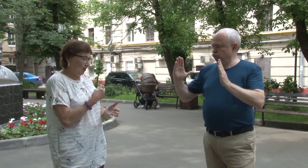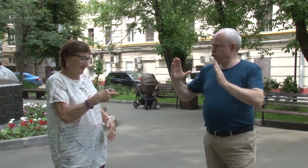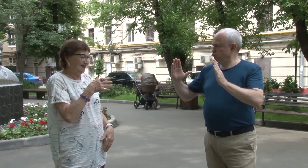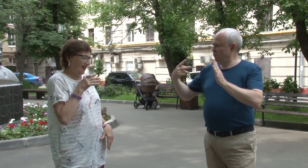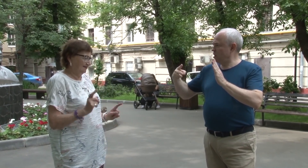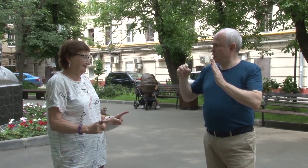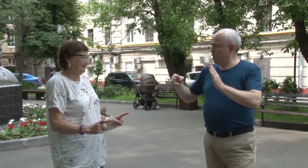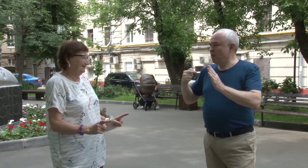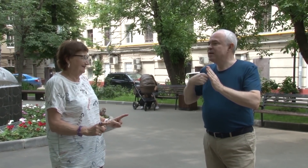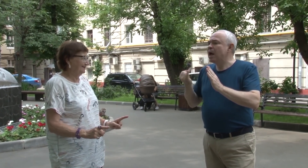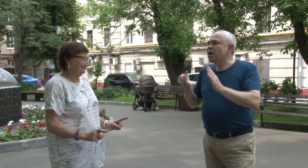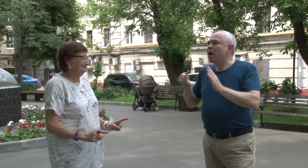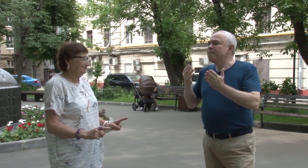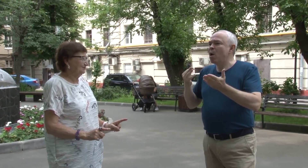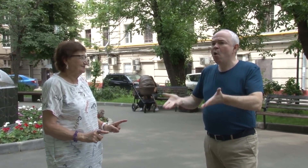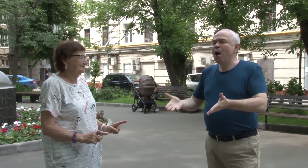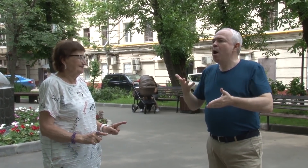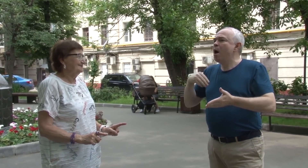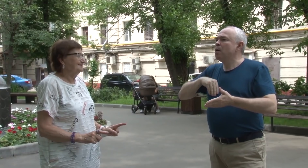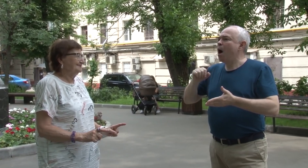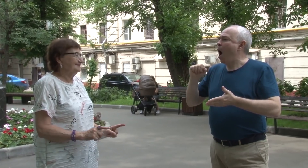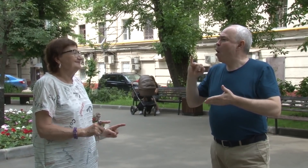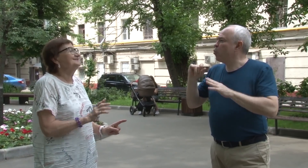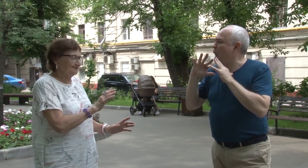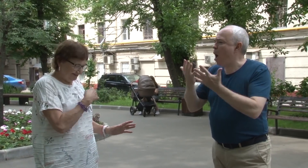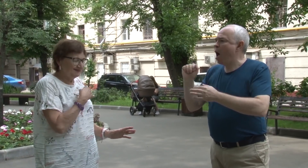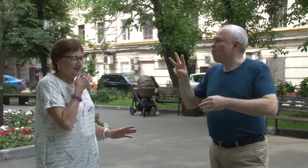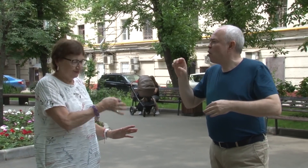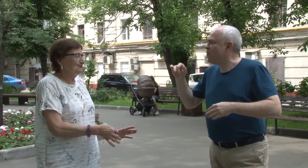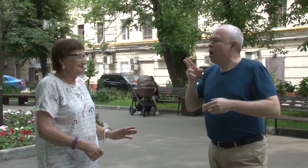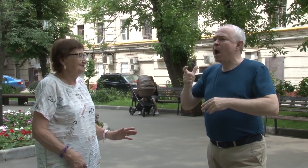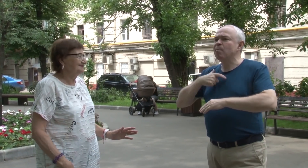Вот вы провели здесь 20 лет. Меня интересует, какая была здесь аура, атмосфера,